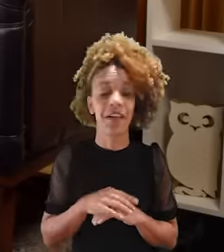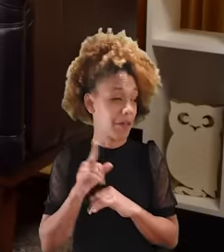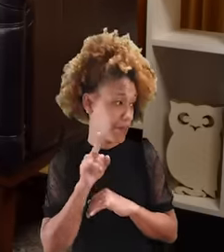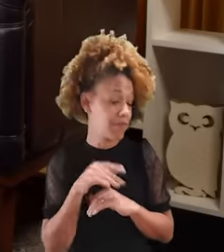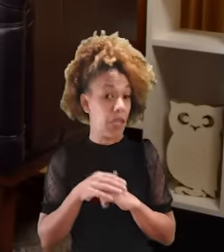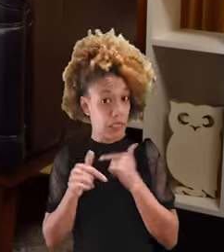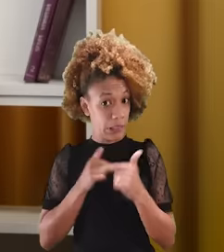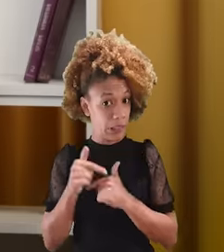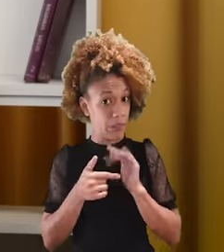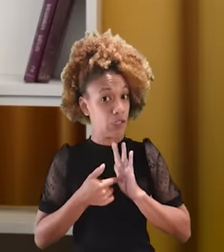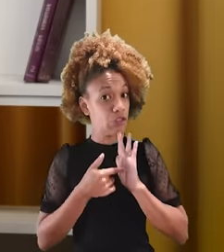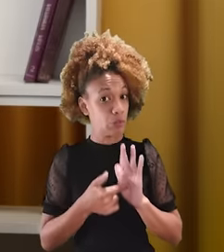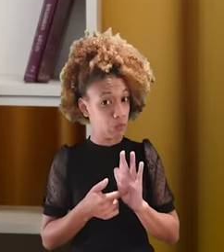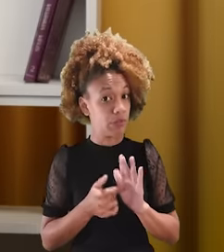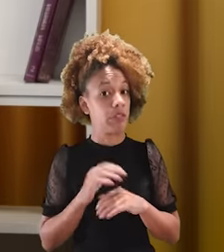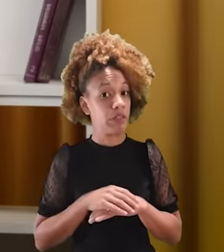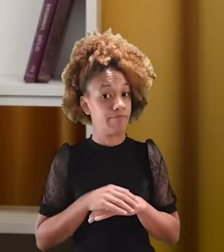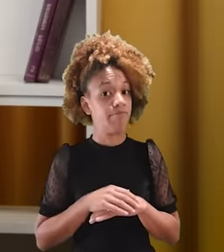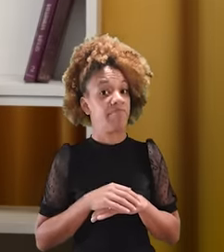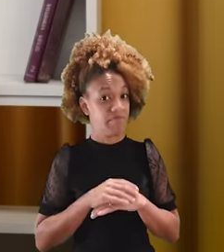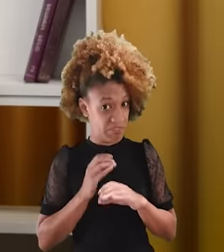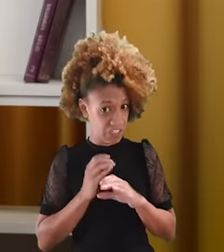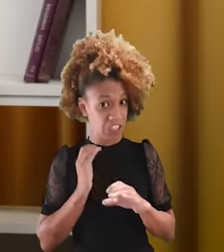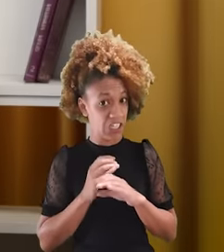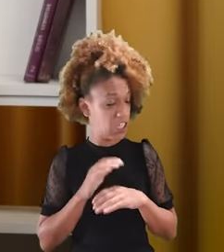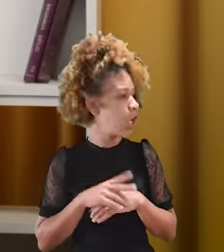a fazer um trabalho aqui de mostrar as traições de Engenheiros eu faço questão de ah ma genial